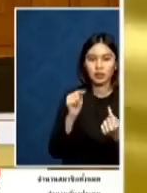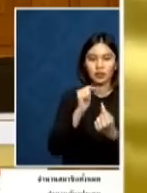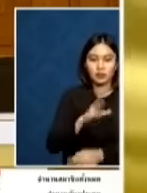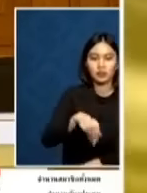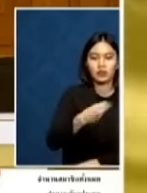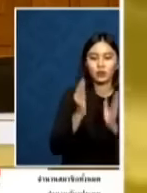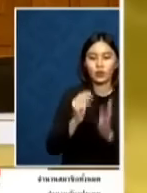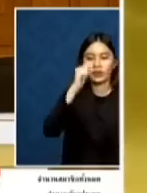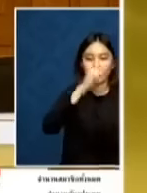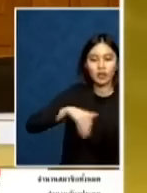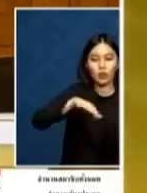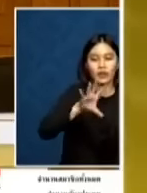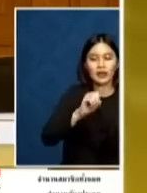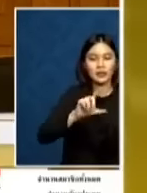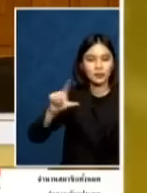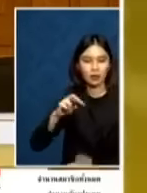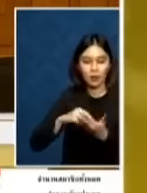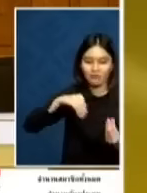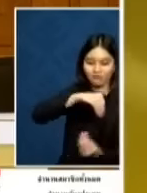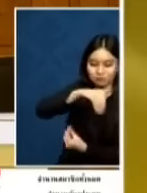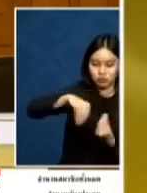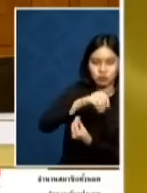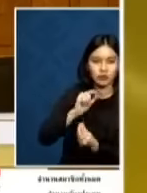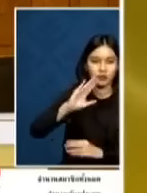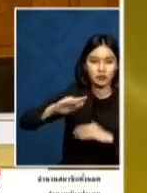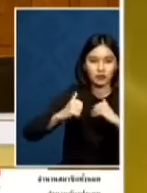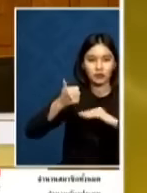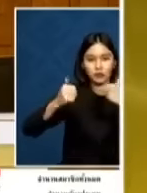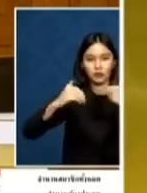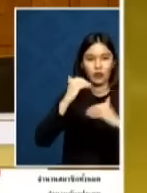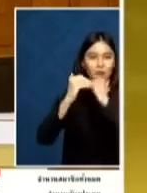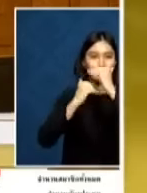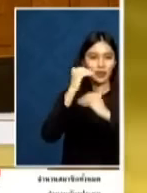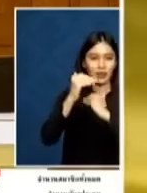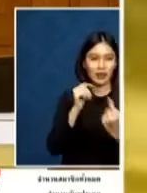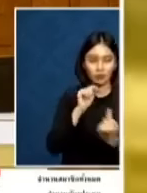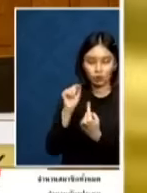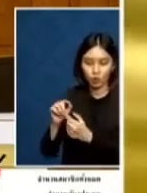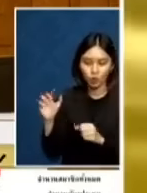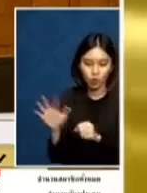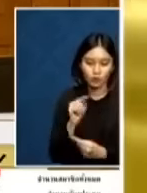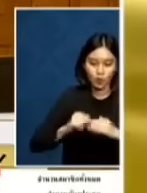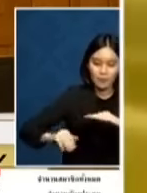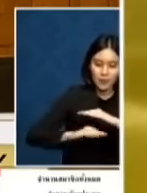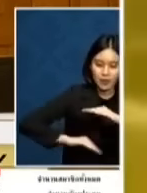ระวังให้ดีนะฮะสสบางคนนะเวลาจะอ่านเลขพวก เนี้ยอ่านระวังให้ดีนะฮะเพเดี๋ยวไม่งั้น